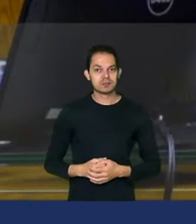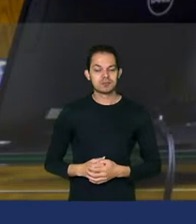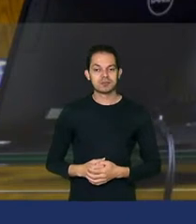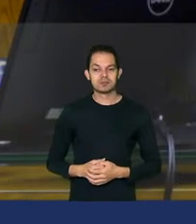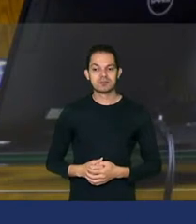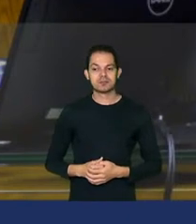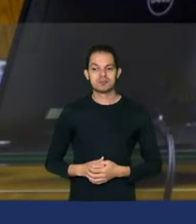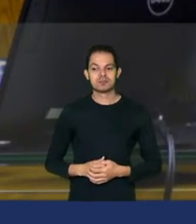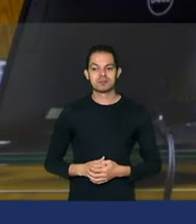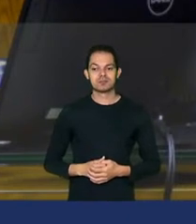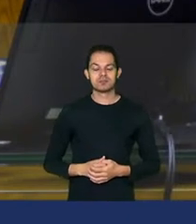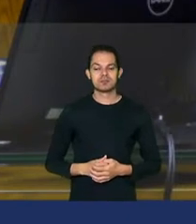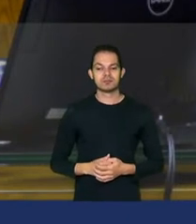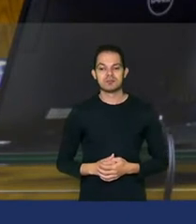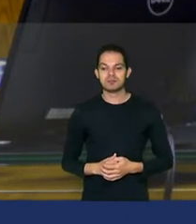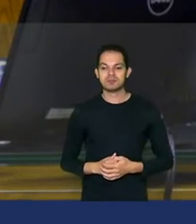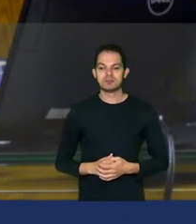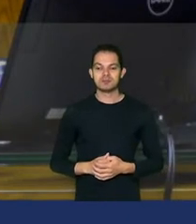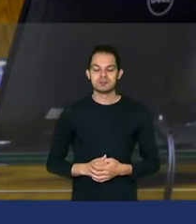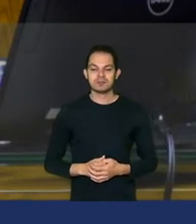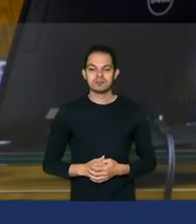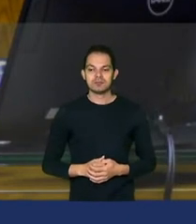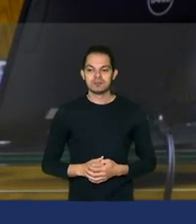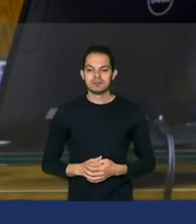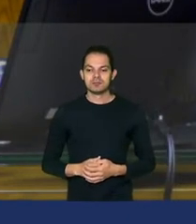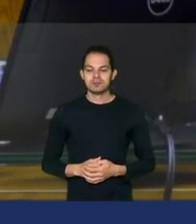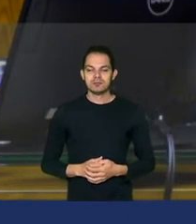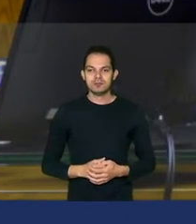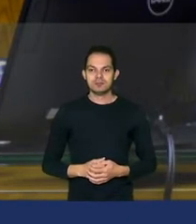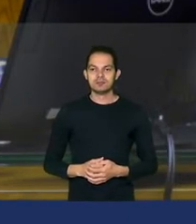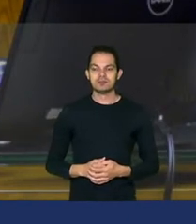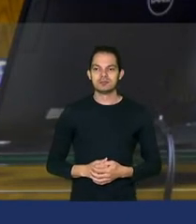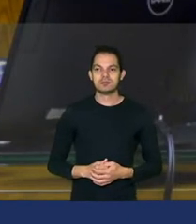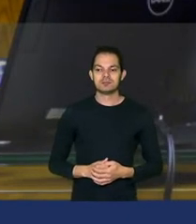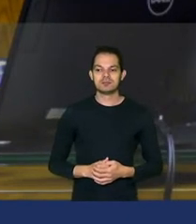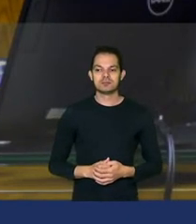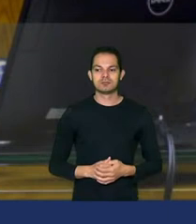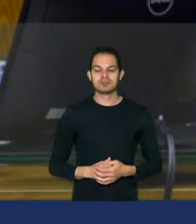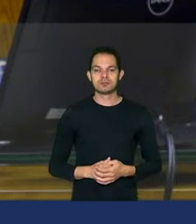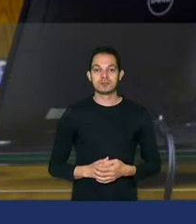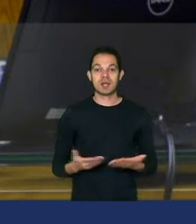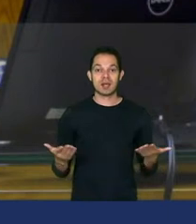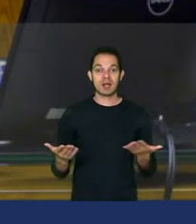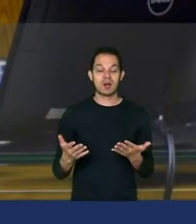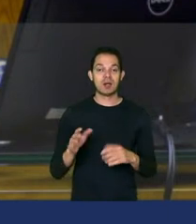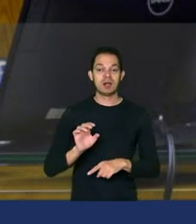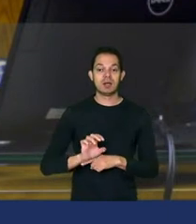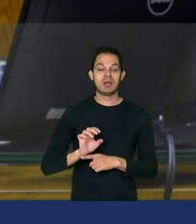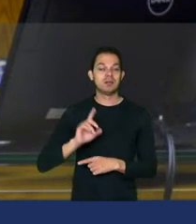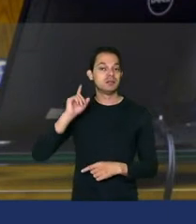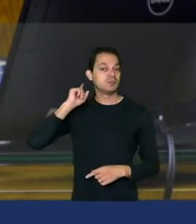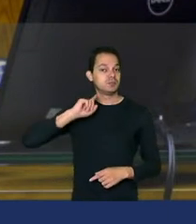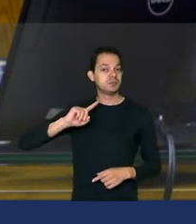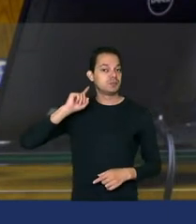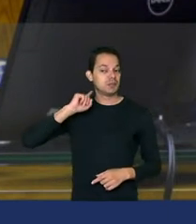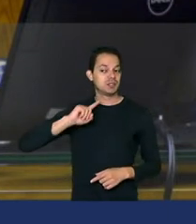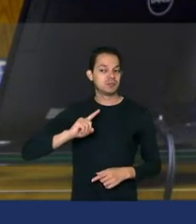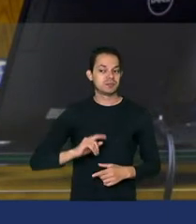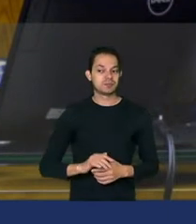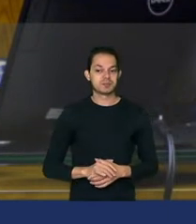[PRESIDENTE]: SERÁ ATENDIDO, NOBRE DEPUTADO FERNANDO RHODOLFO. VAMOS OUVIR AGORA LÁ DE MINAS GERAIS